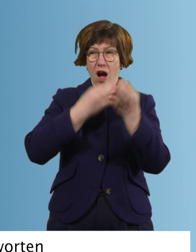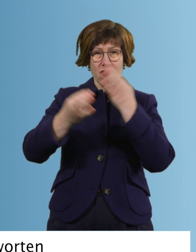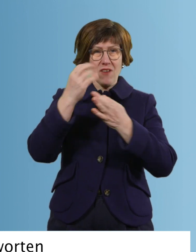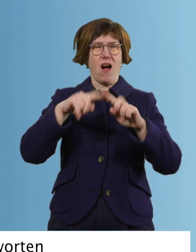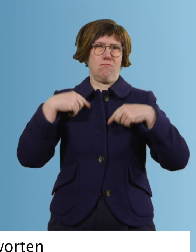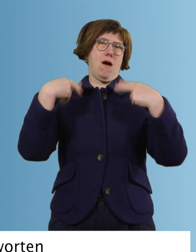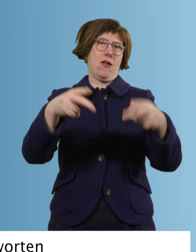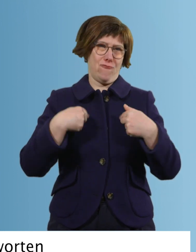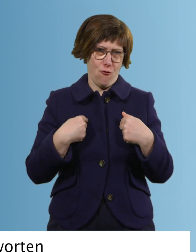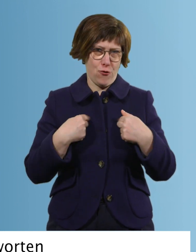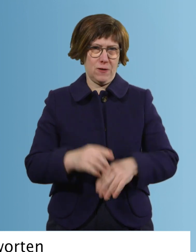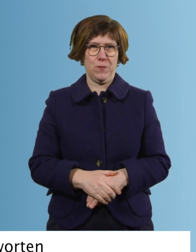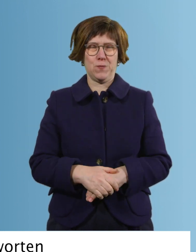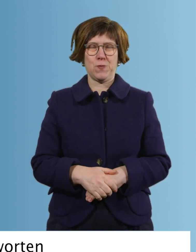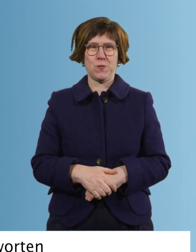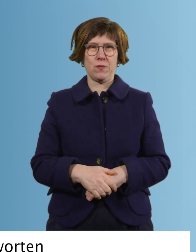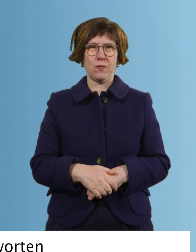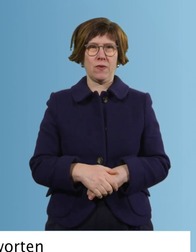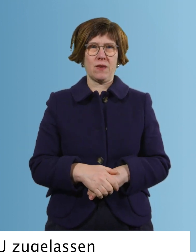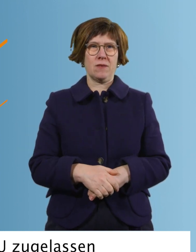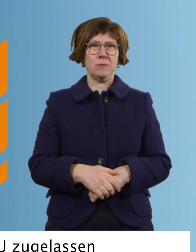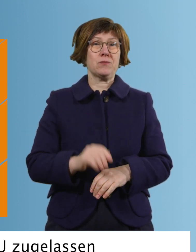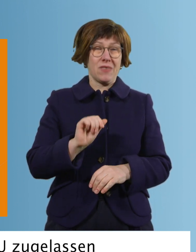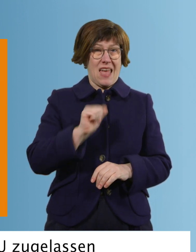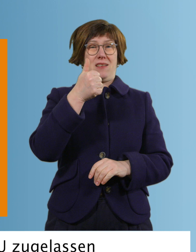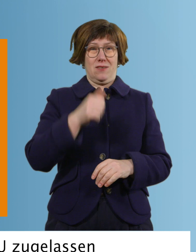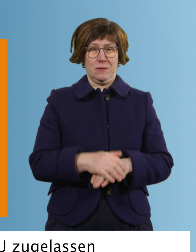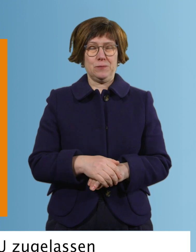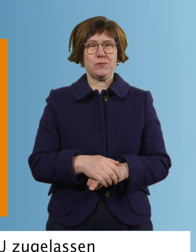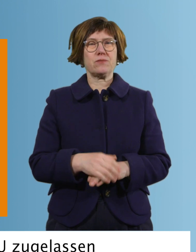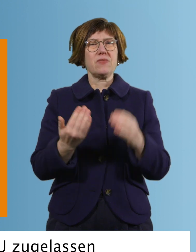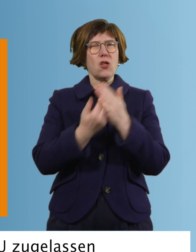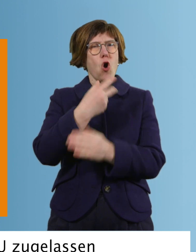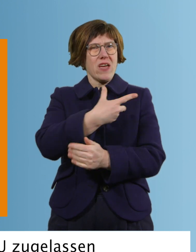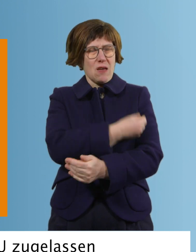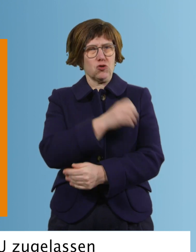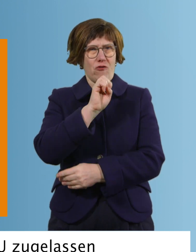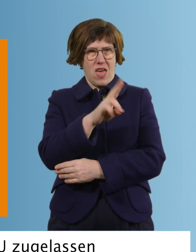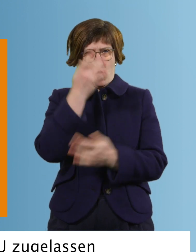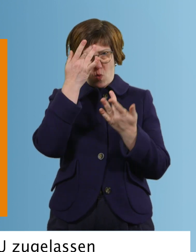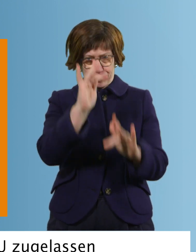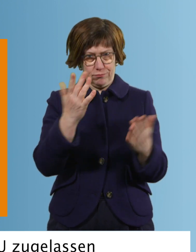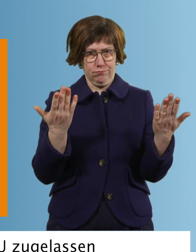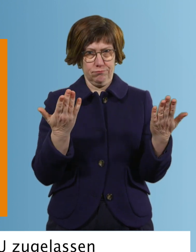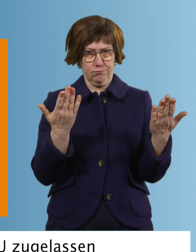Ihre Fragen, unsere Antworten Neuer Impfstoff in der EU zugelassen